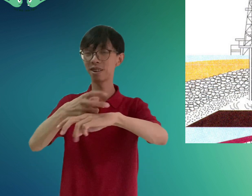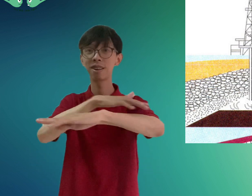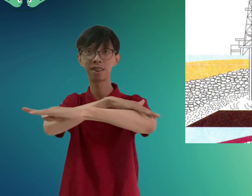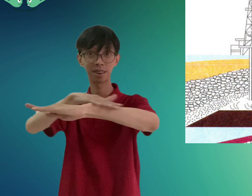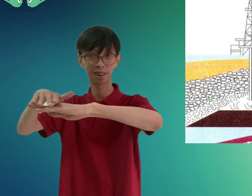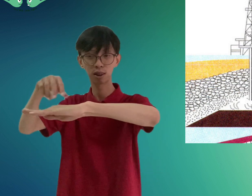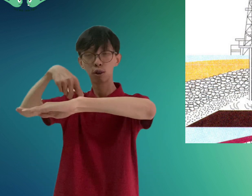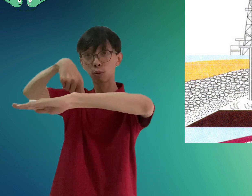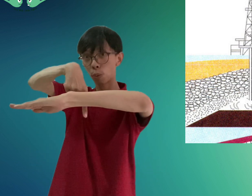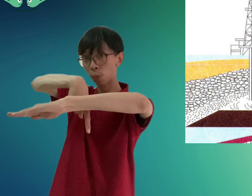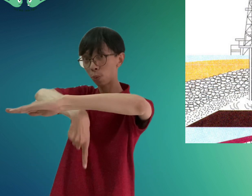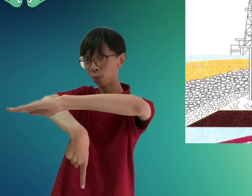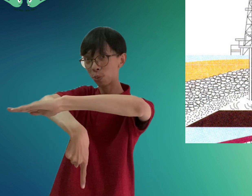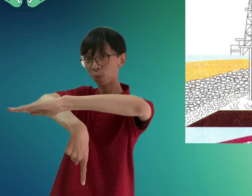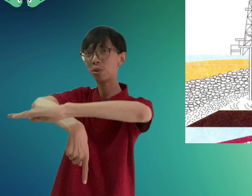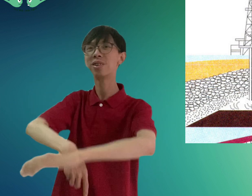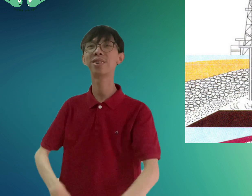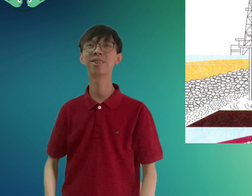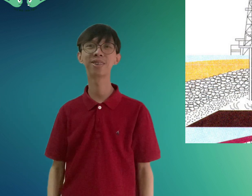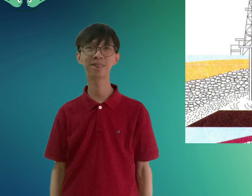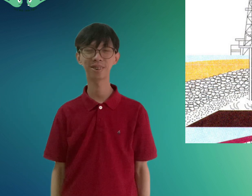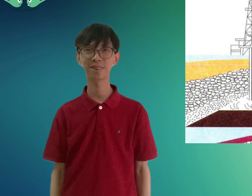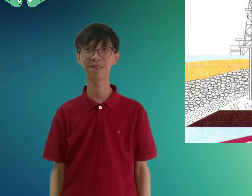Dầu mỏ nằm sâu trong lòng đất, tập trung thành các mỏ dầu.